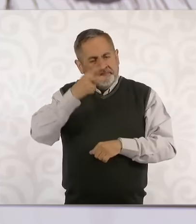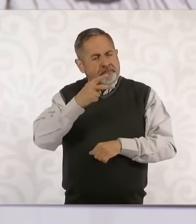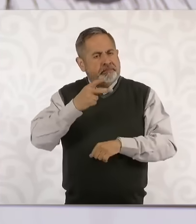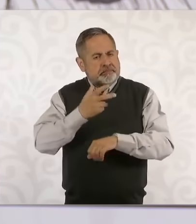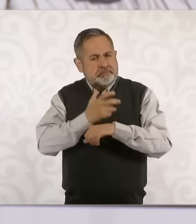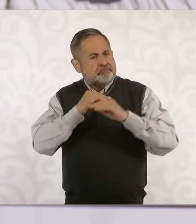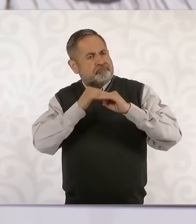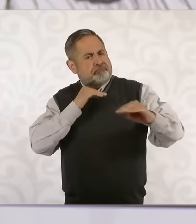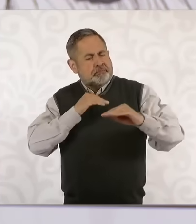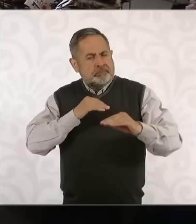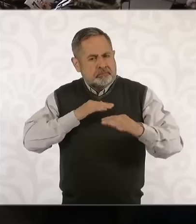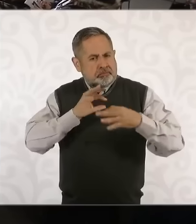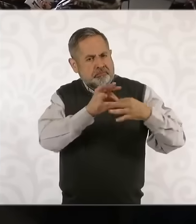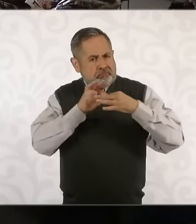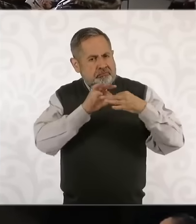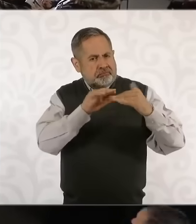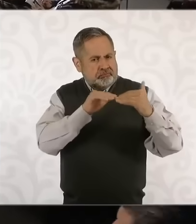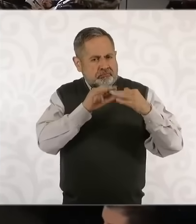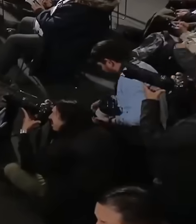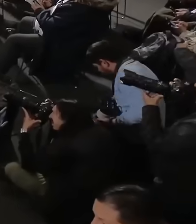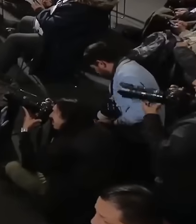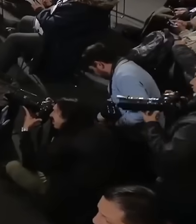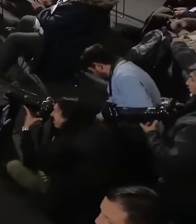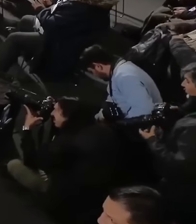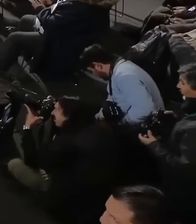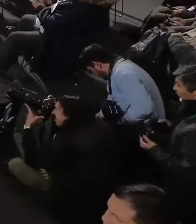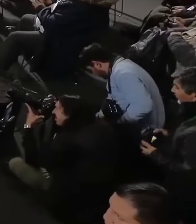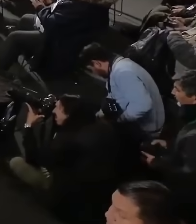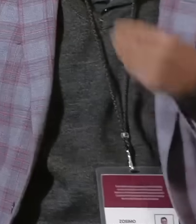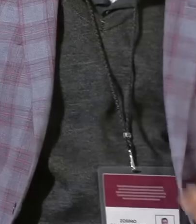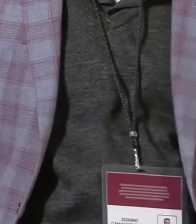de coordinación. Y por último, presidenta, ya se sabe a qué embajada va a ir Alejandro Gers.